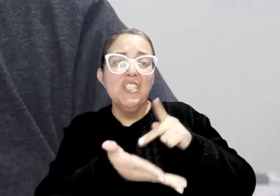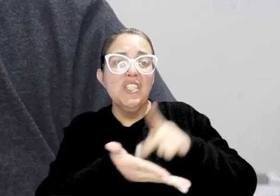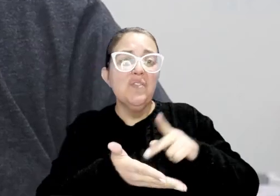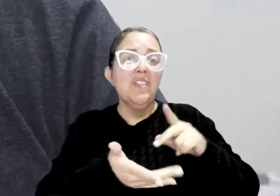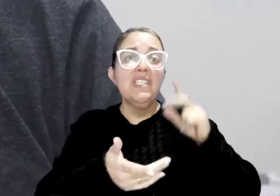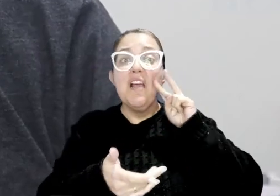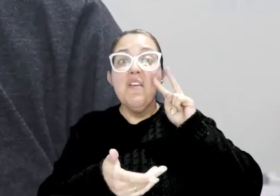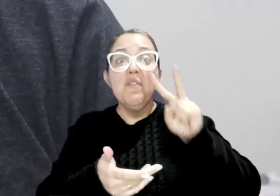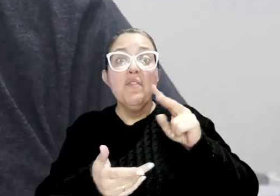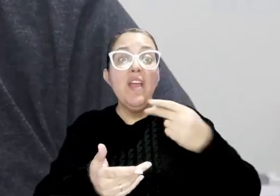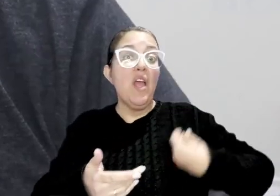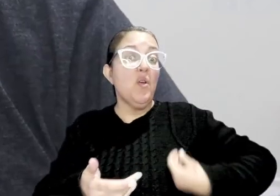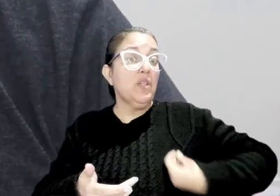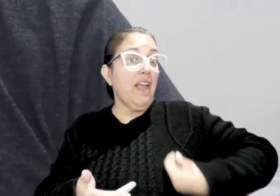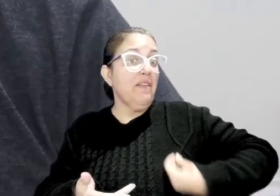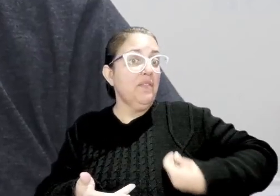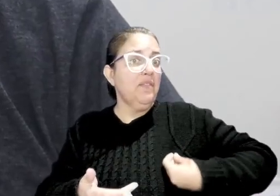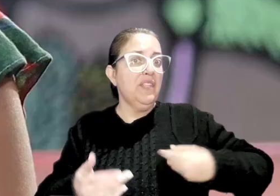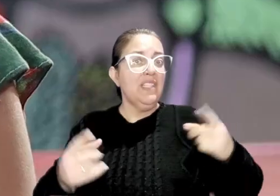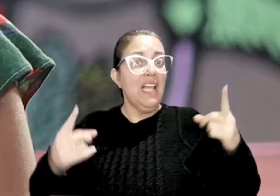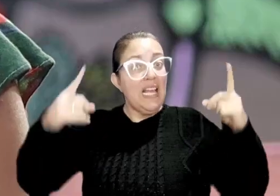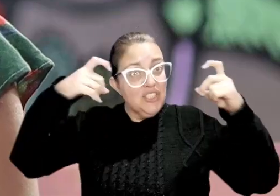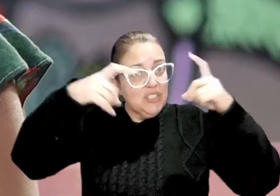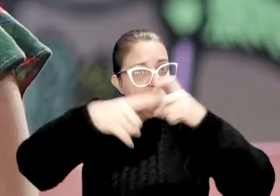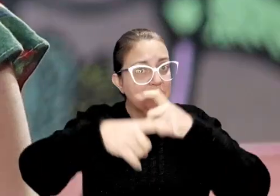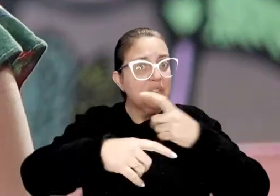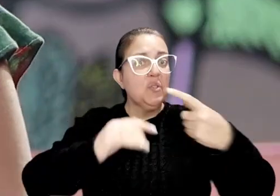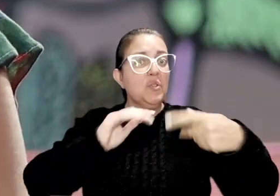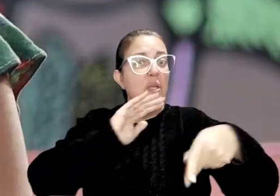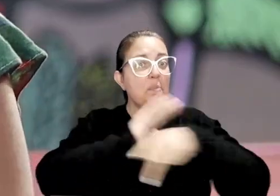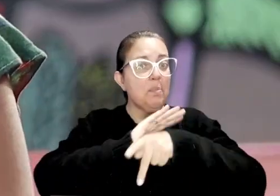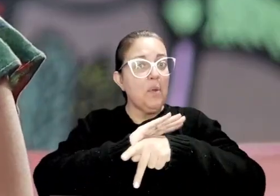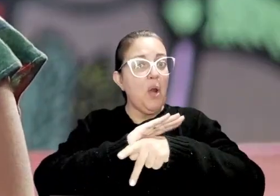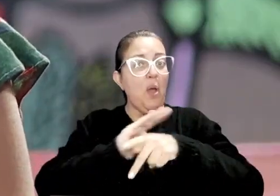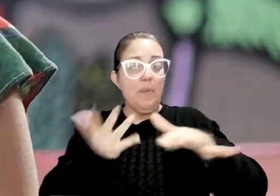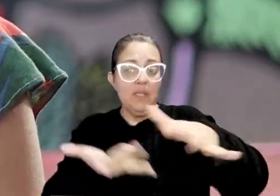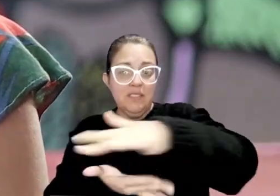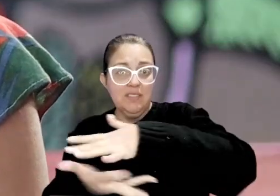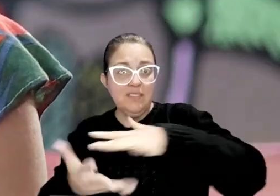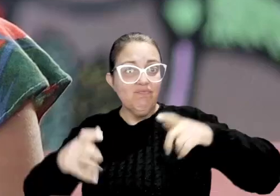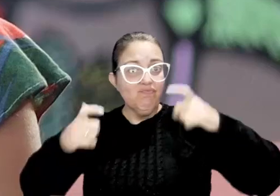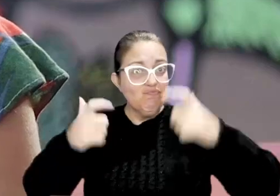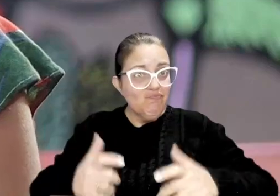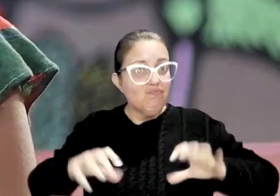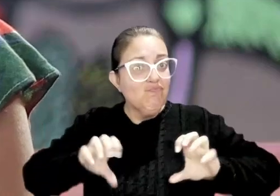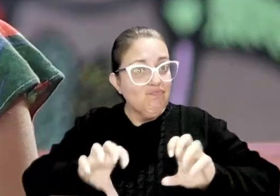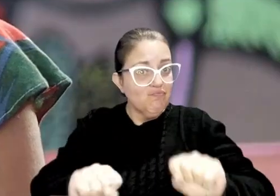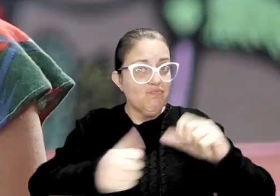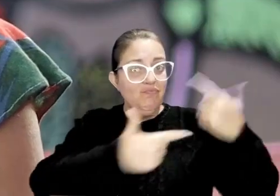que é a vida nos territórios que de fato tem uma interdependência e uma interconexão né da questão